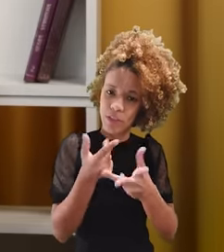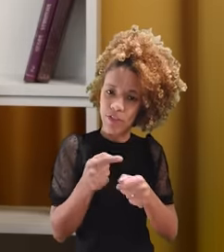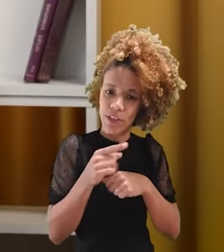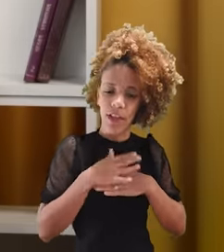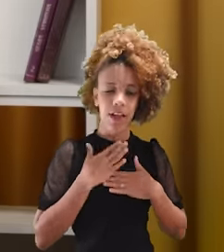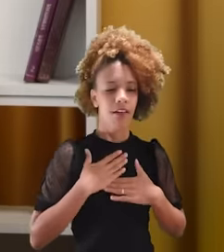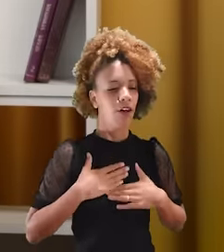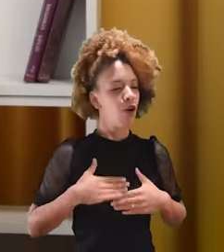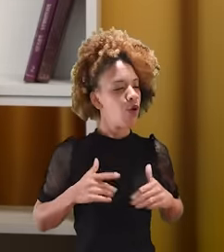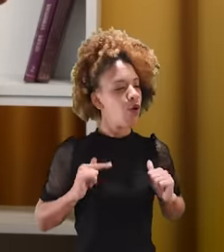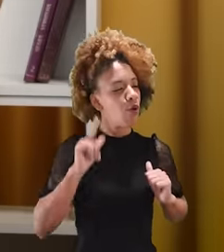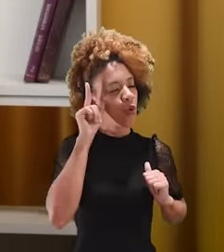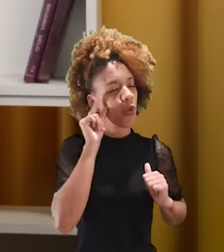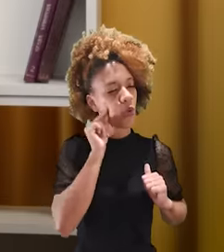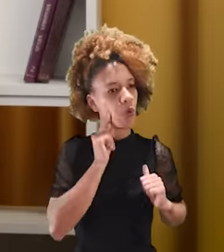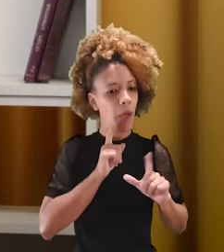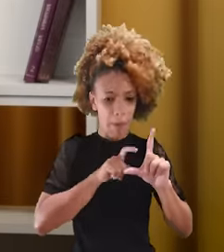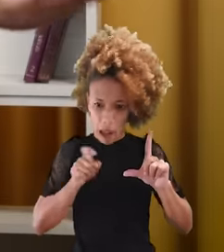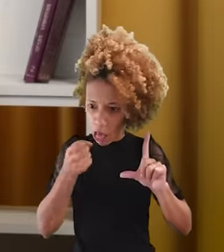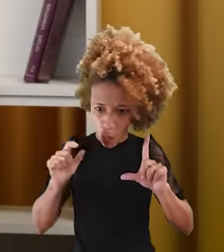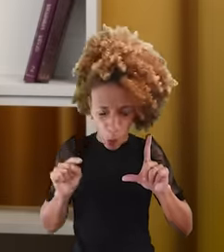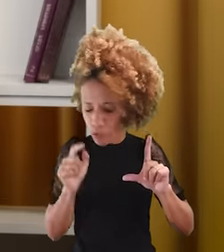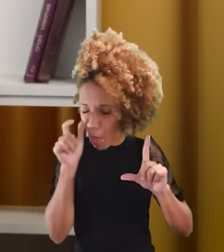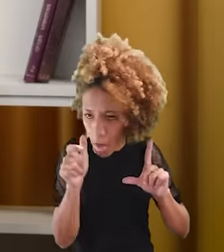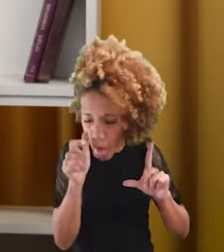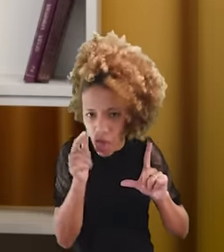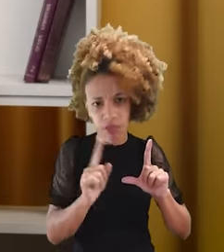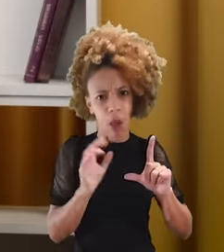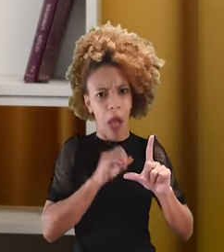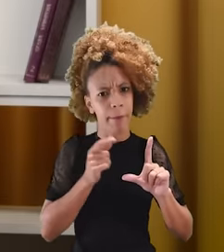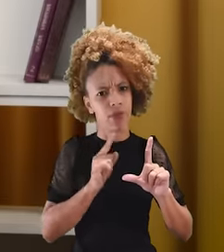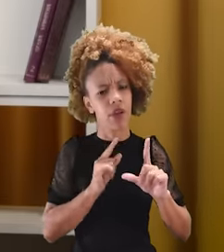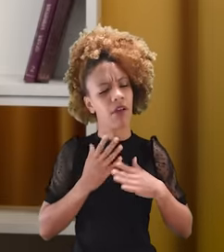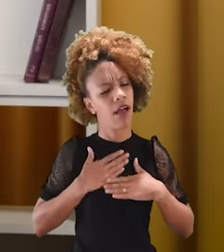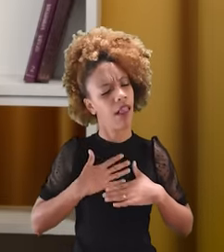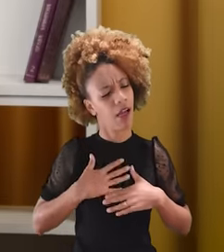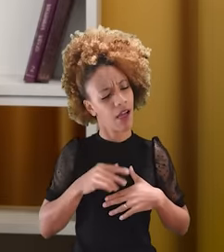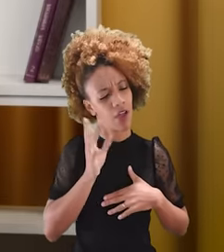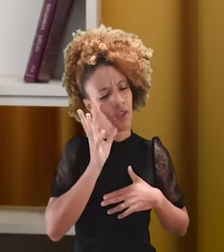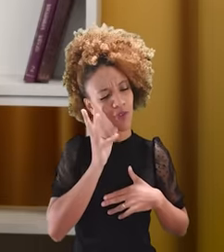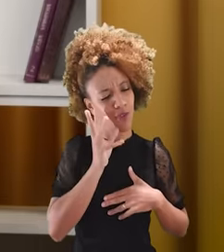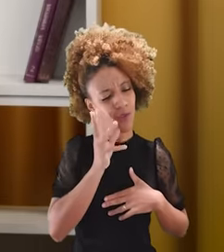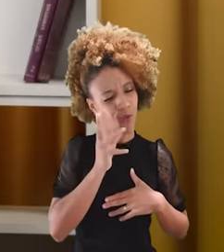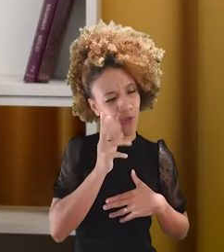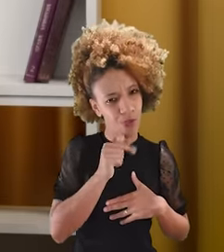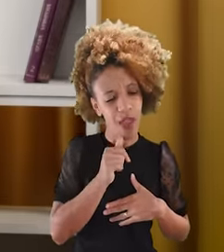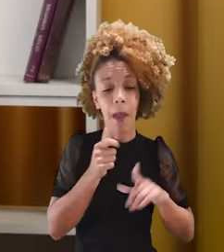relaxar para de botar T na velocidade oito dá uma assistida Relaxa curta Viva a Vida no modo ising